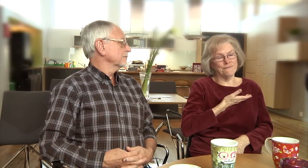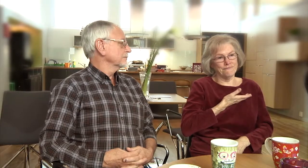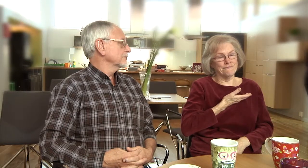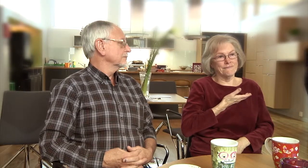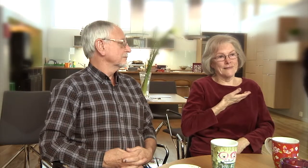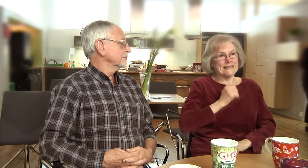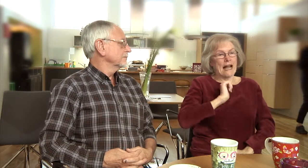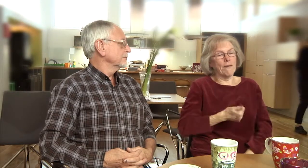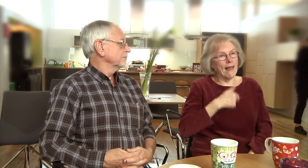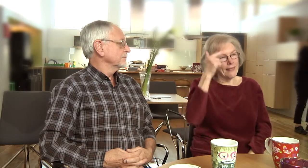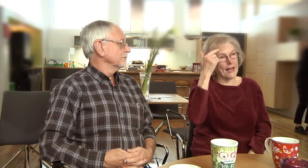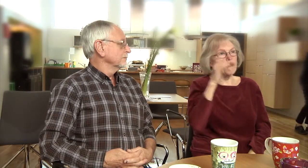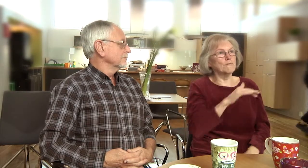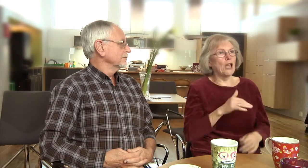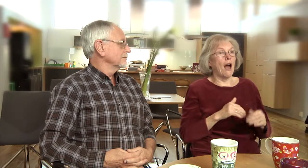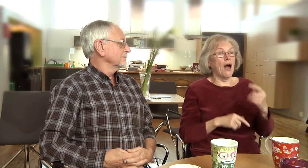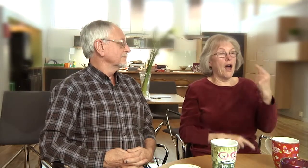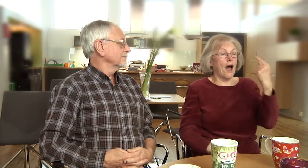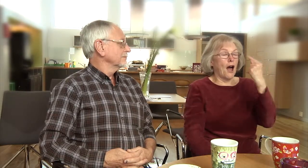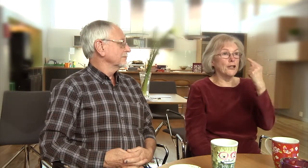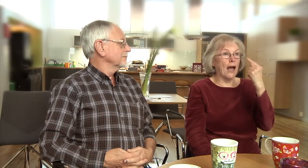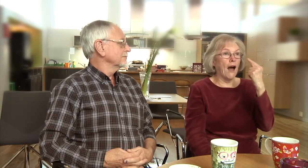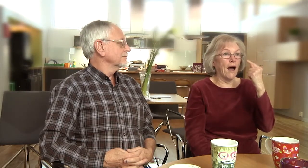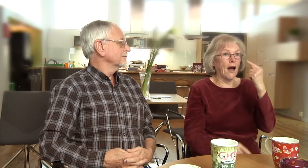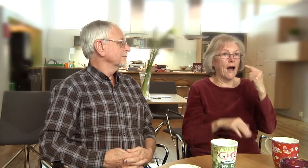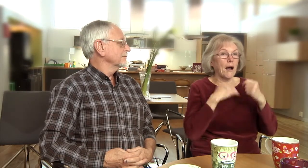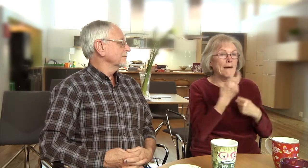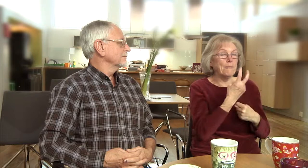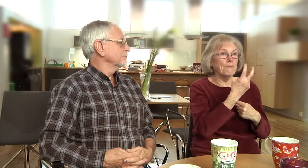Jeg tenkte mye på at det var på øyet og at jeg kunne bli blind.